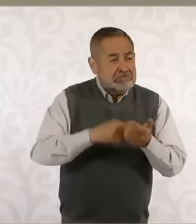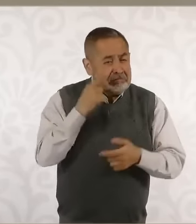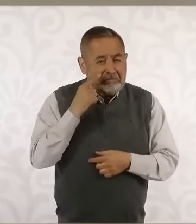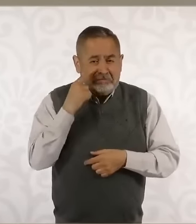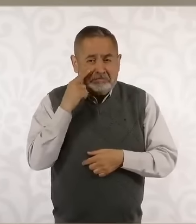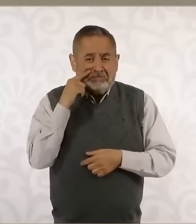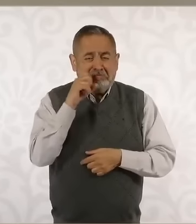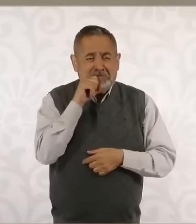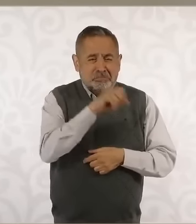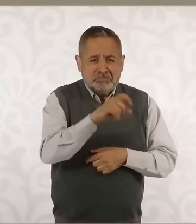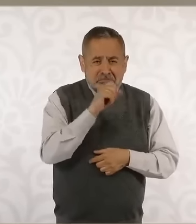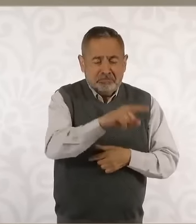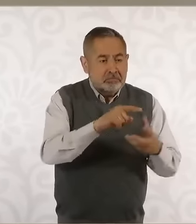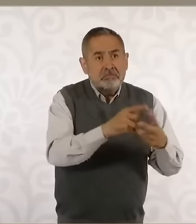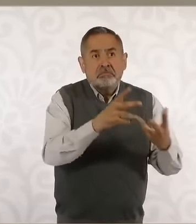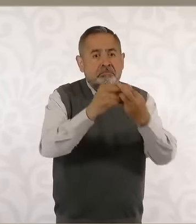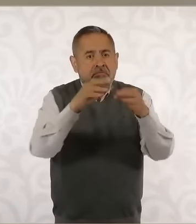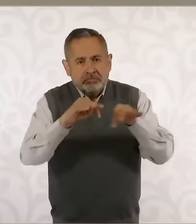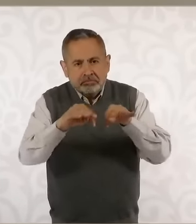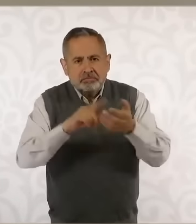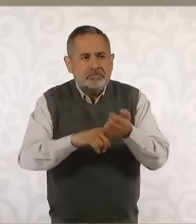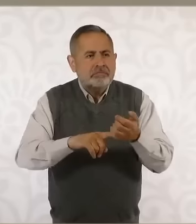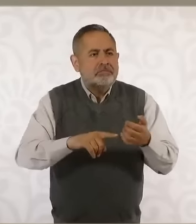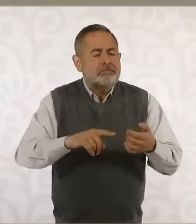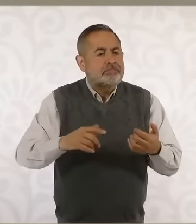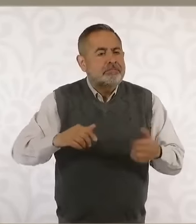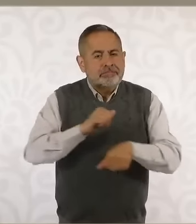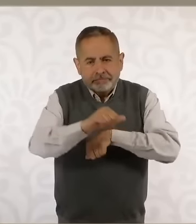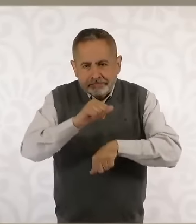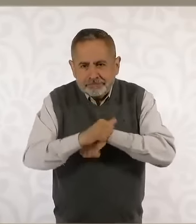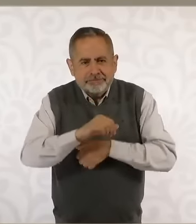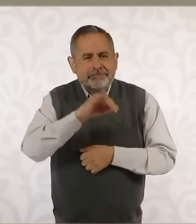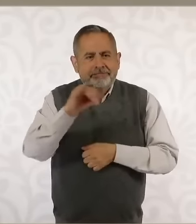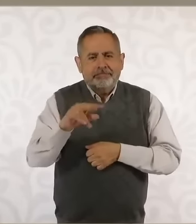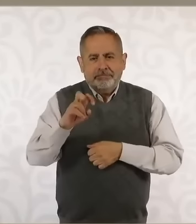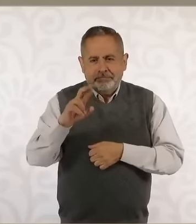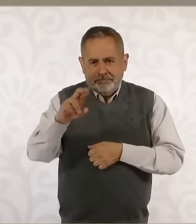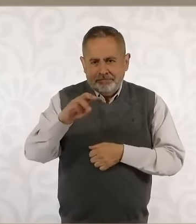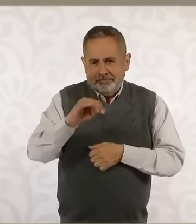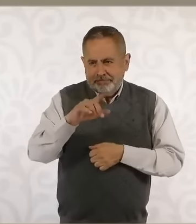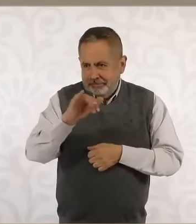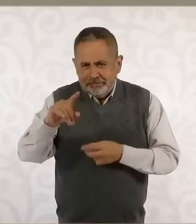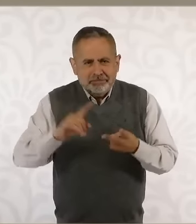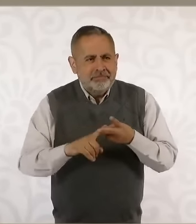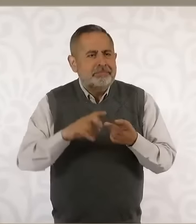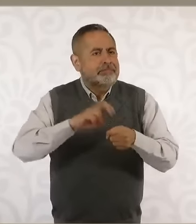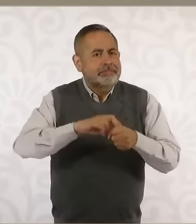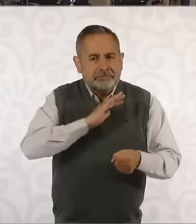otros momentos en países como Argentina con Javier Miley. Trabajan en bots con eh allá en España. Y